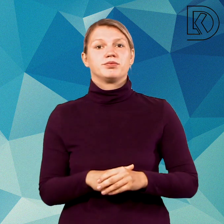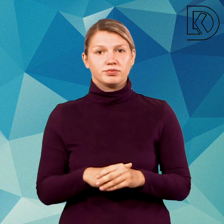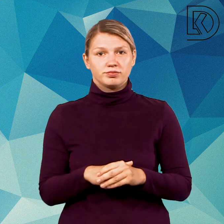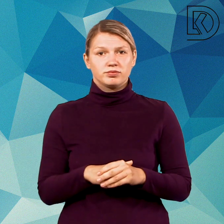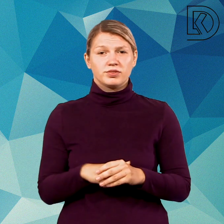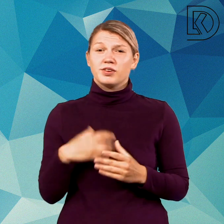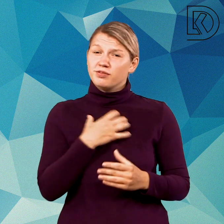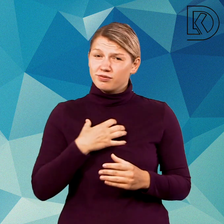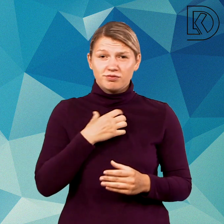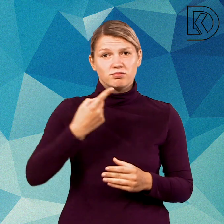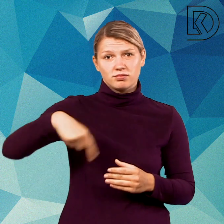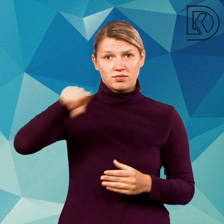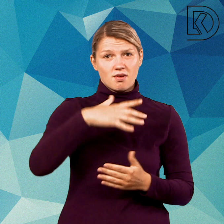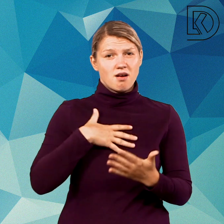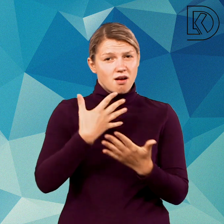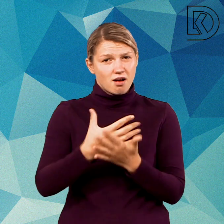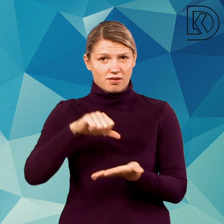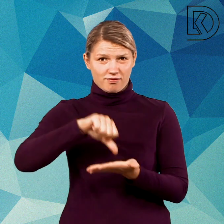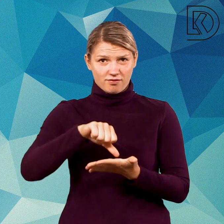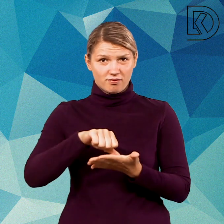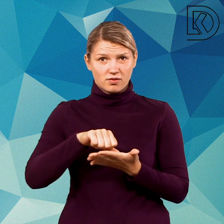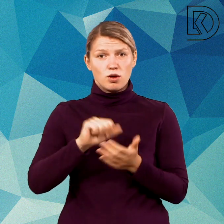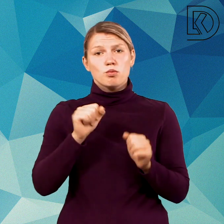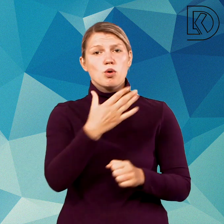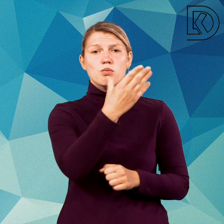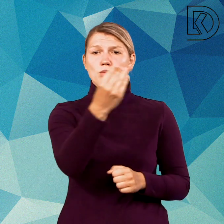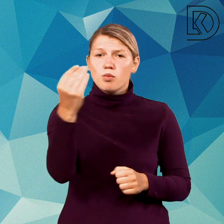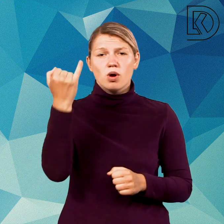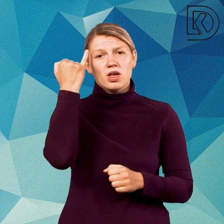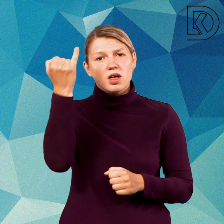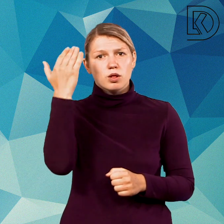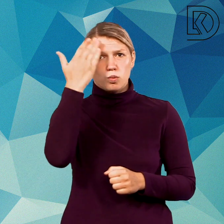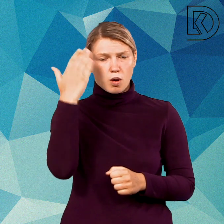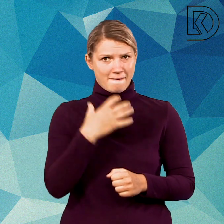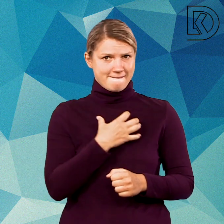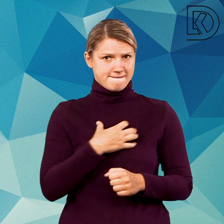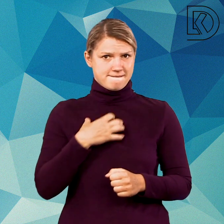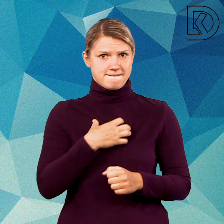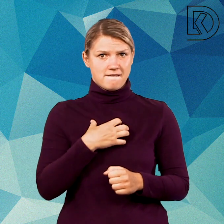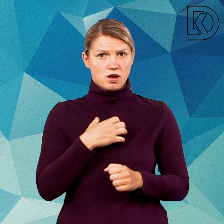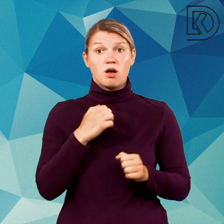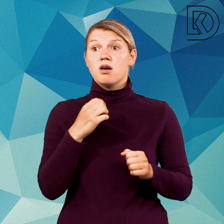Jūsų aktyvus dalyvavimas yra labai svarbus. Jūsų visų idėjos ir nuomonė - nepaprastai svarbūs.